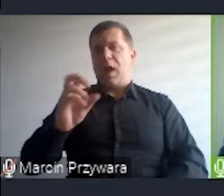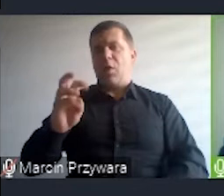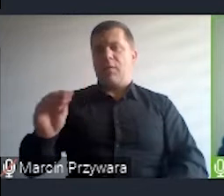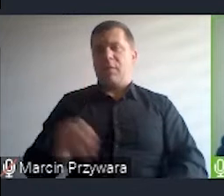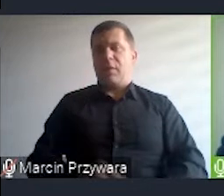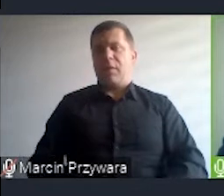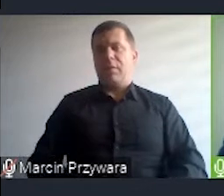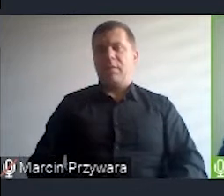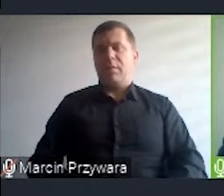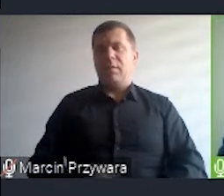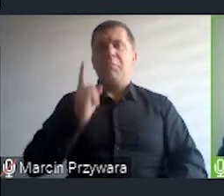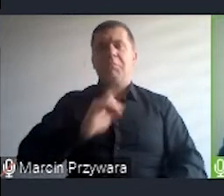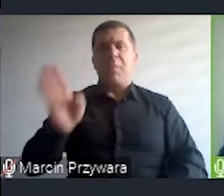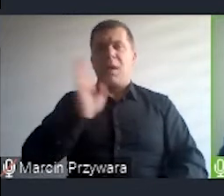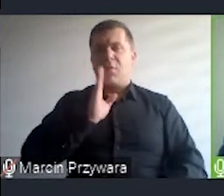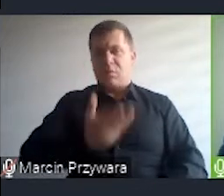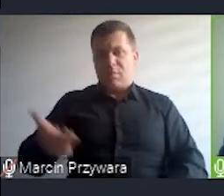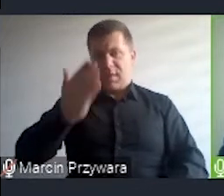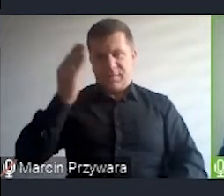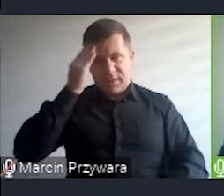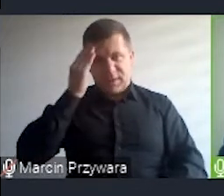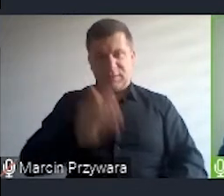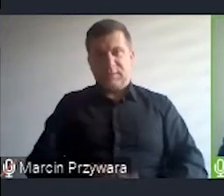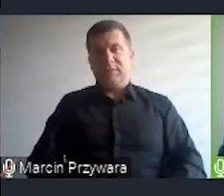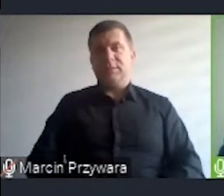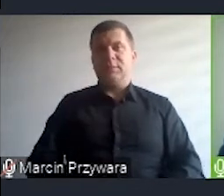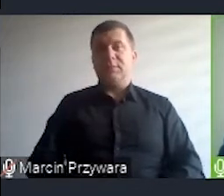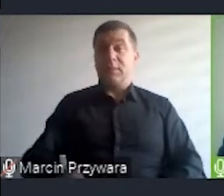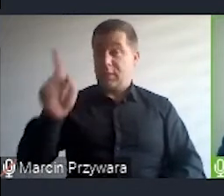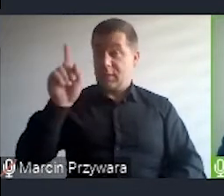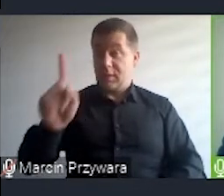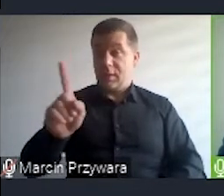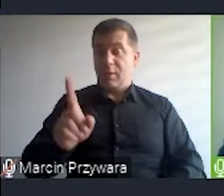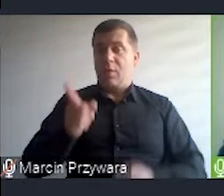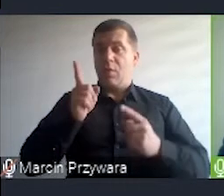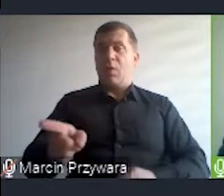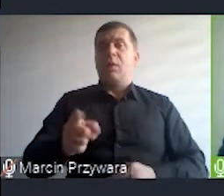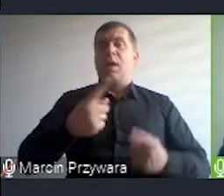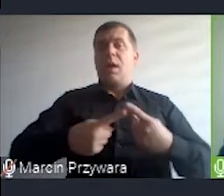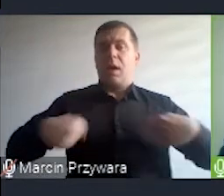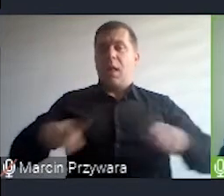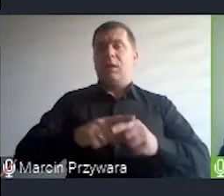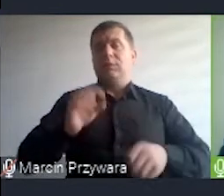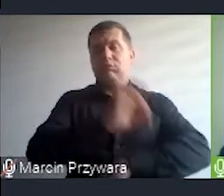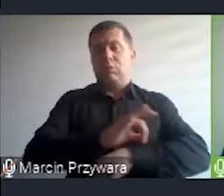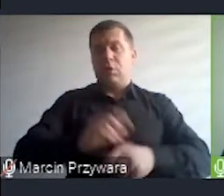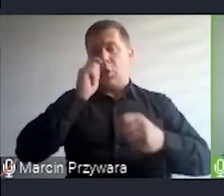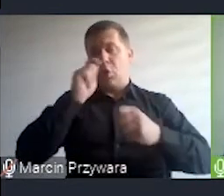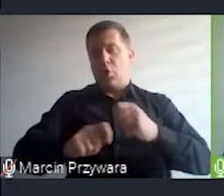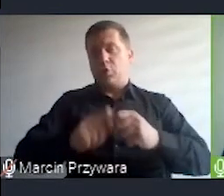bo to Państwo prawdopodobnie wiecie, ale w kontekście realizacji projektu i kontroli.